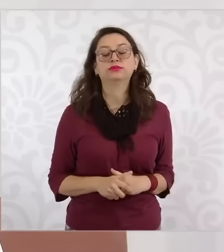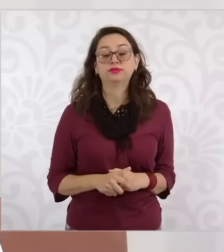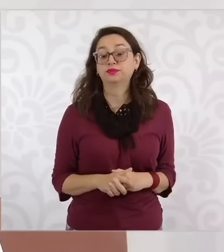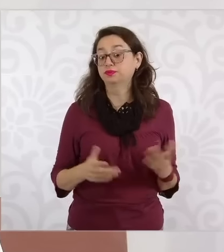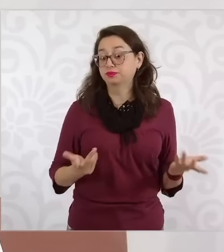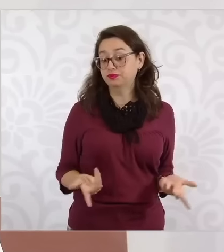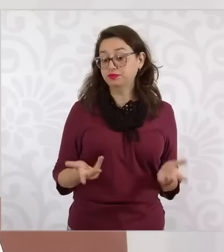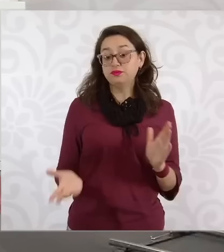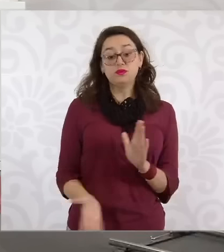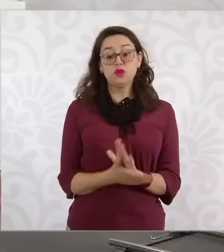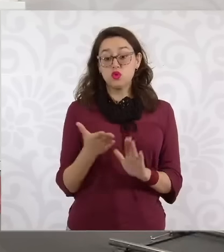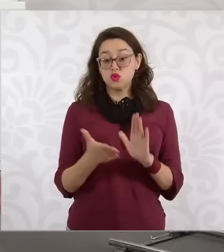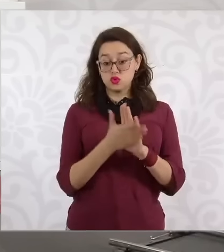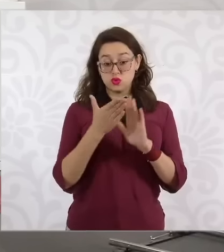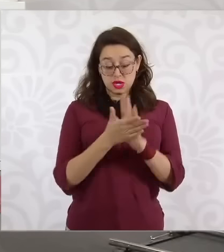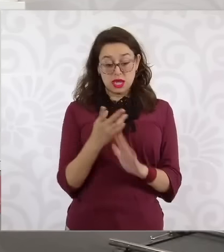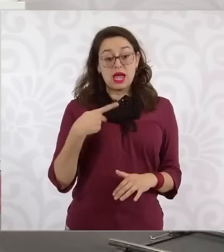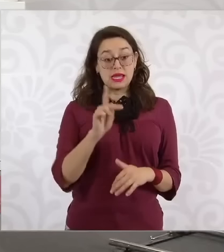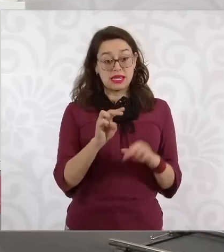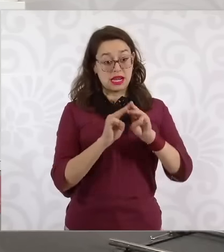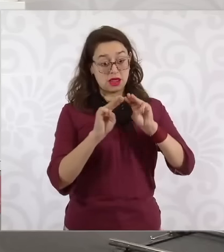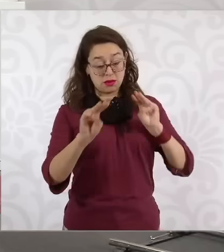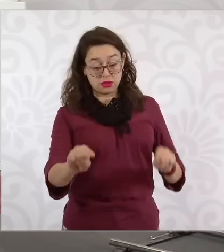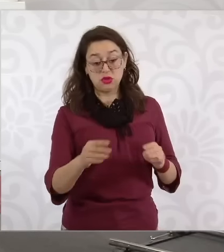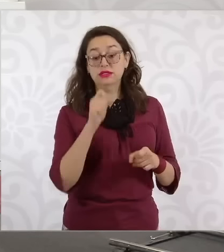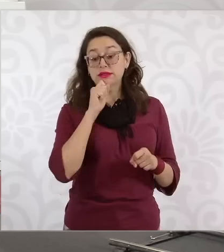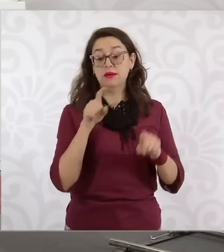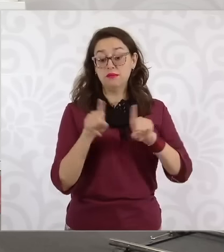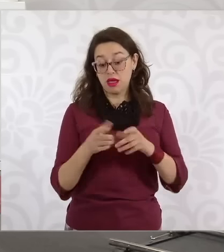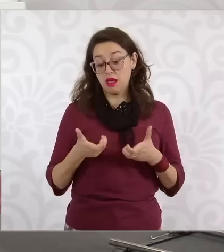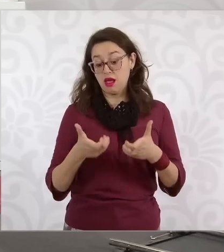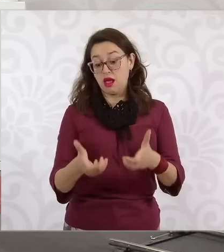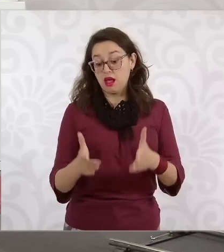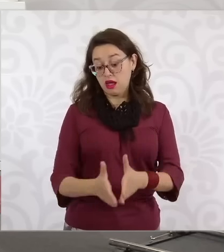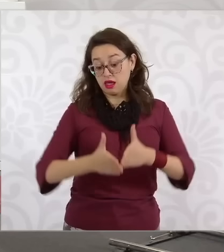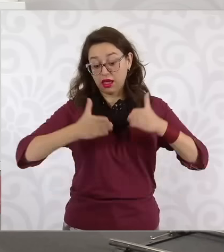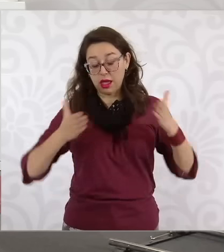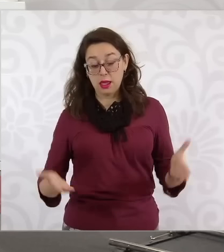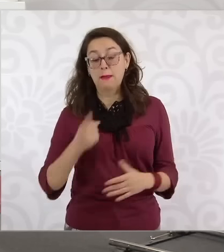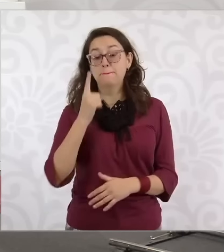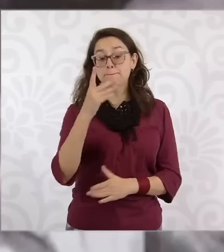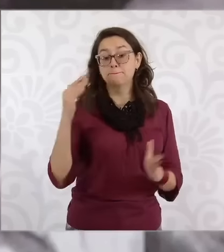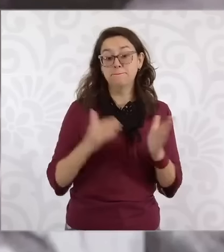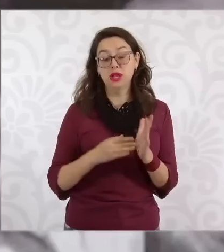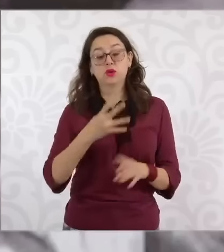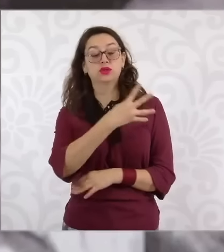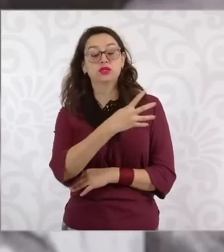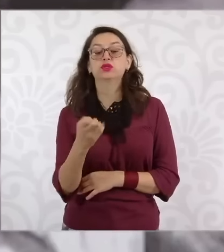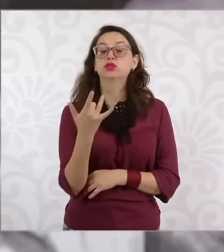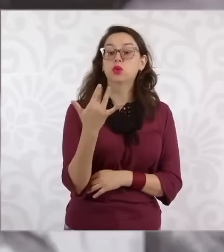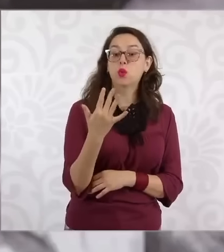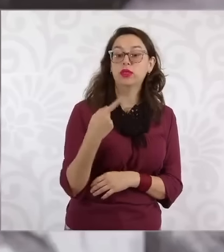a construir y que vamos a ampliar también carriles son alrededor de 1450 km y estamos participando